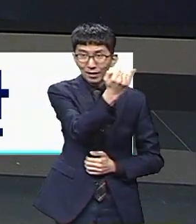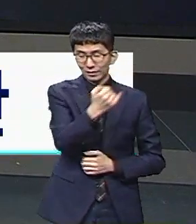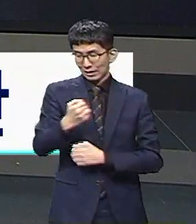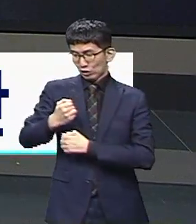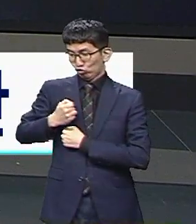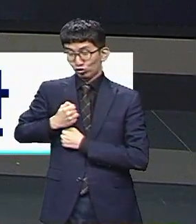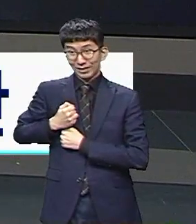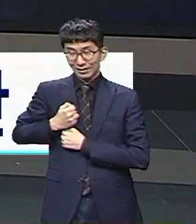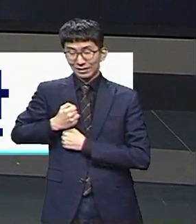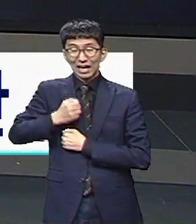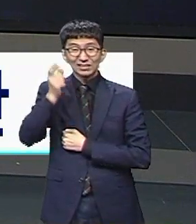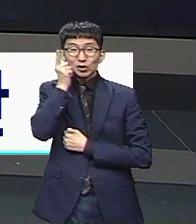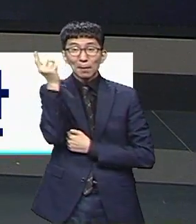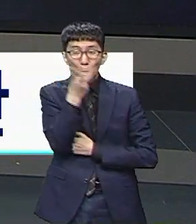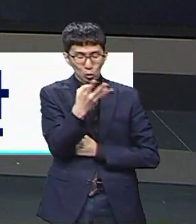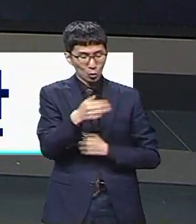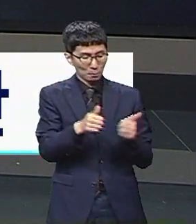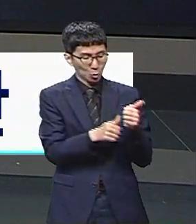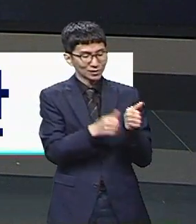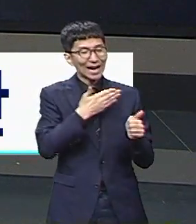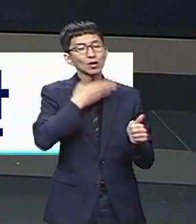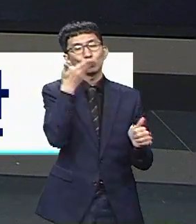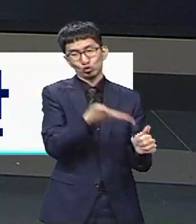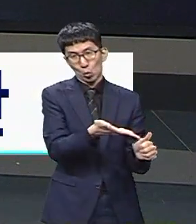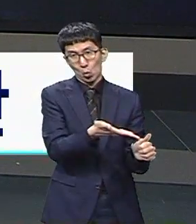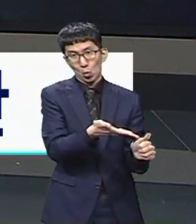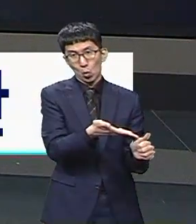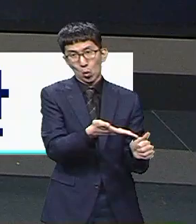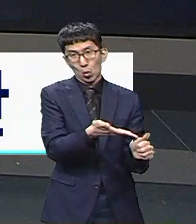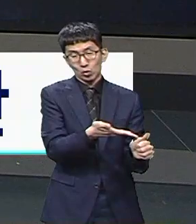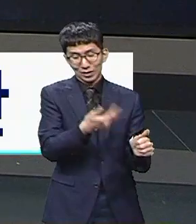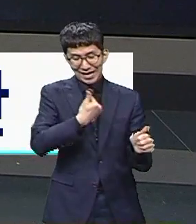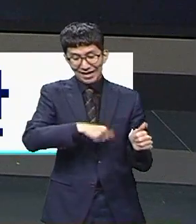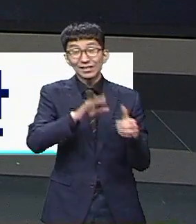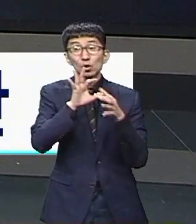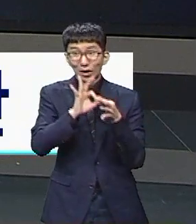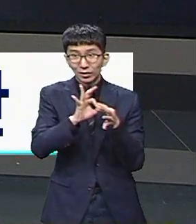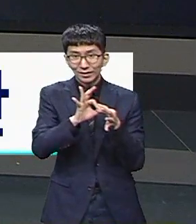보좌관한테 알려주고 또 이어서 아들 문제와 관련해서 보고를 받는 내용이 남아